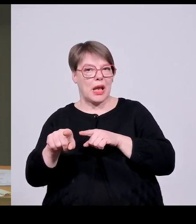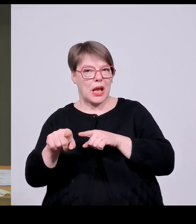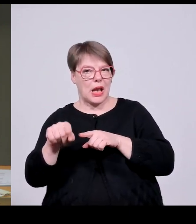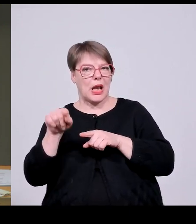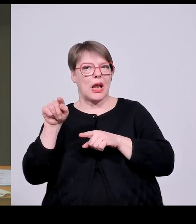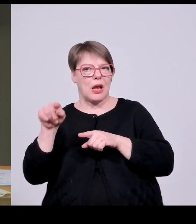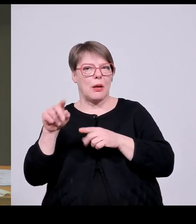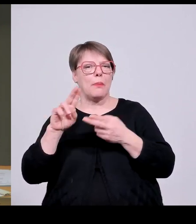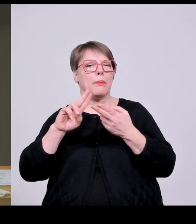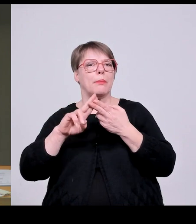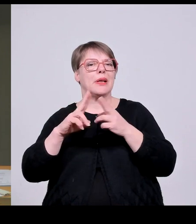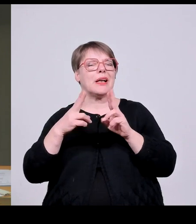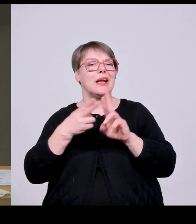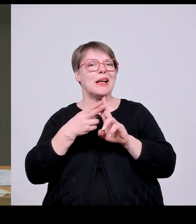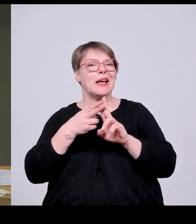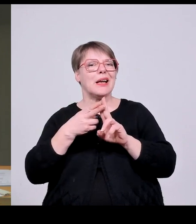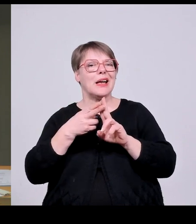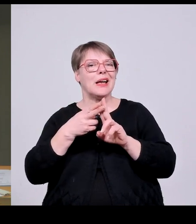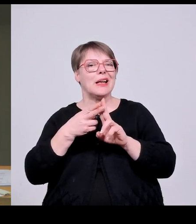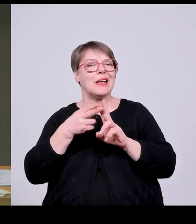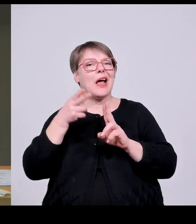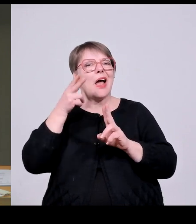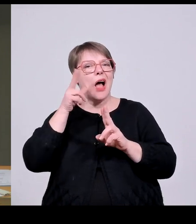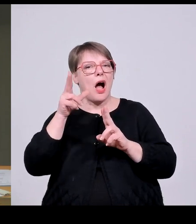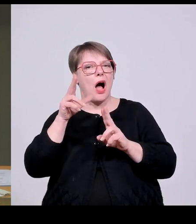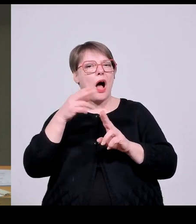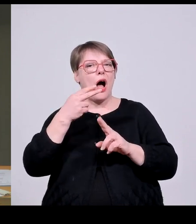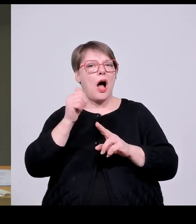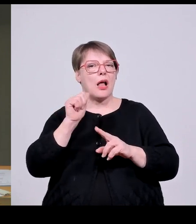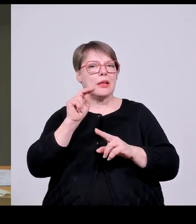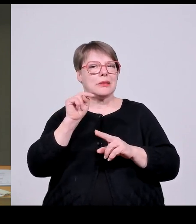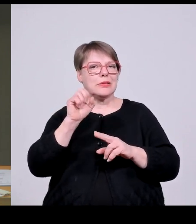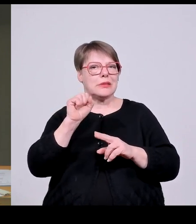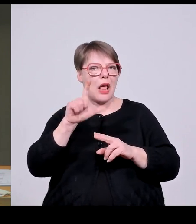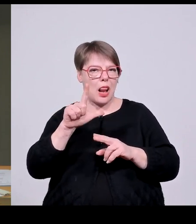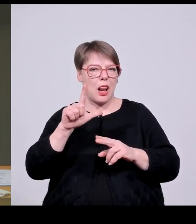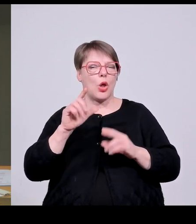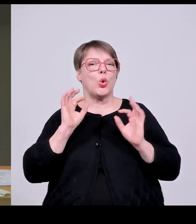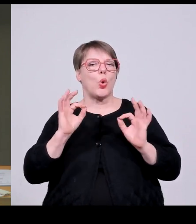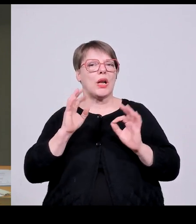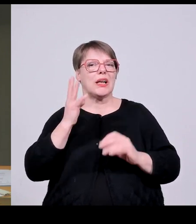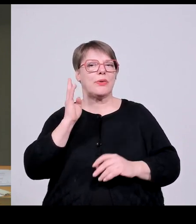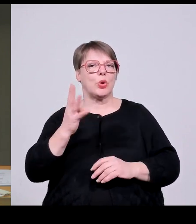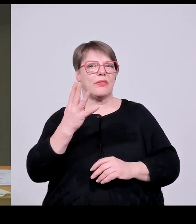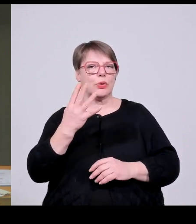Auf Die Wahlvorschläge der AfD-Fraktion entfiehlen Folgende Stimmen als Mitglied der Abgeordneter Harald Laatsch